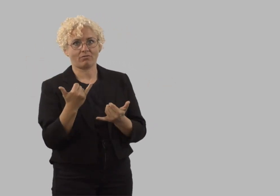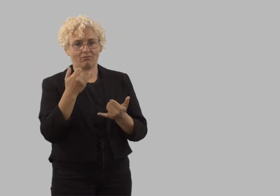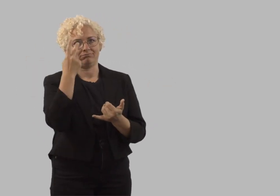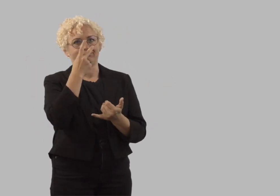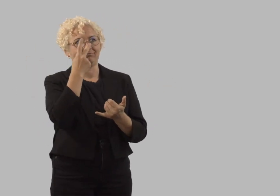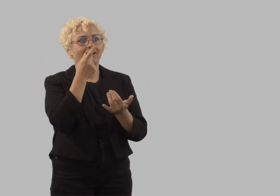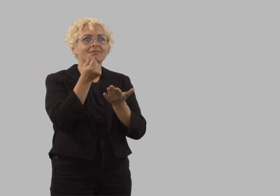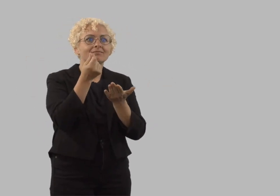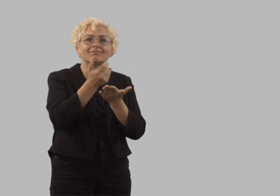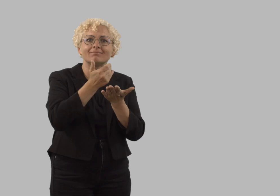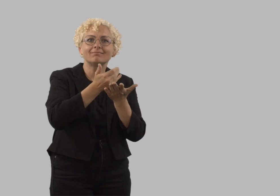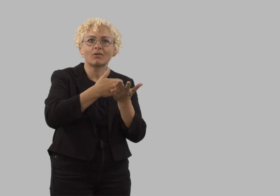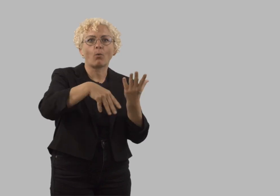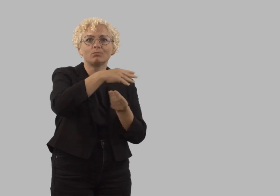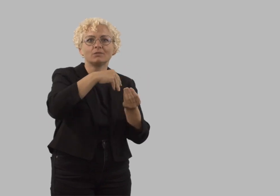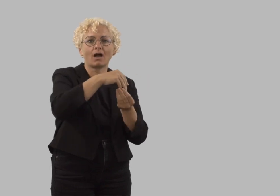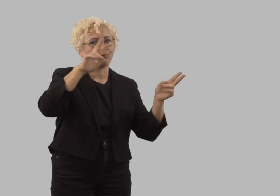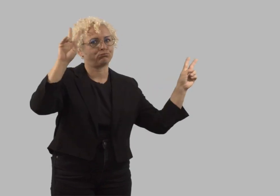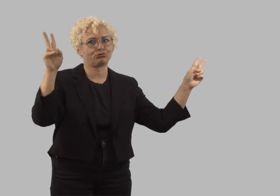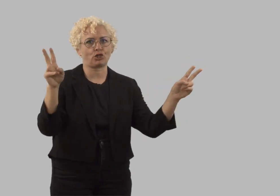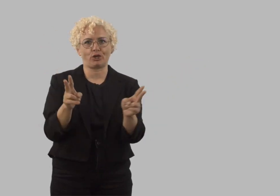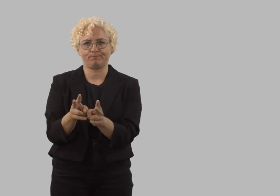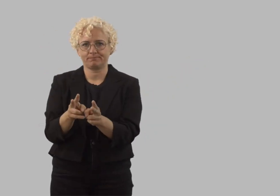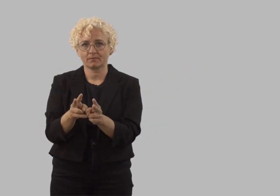wesentlich weniger umsetzen als noch vor 30 Jahren.